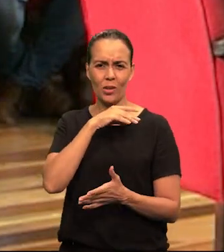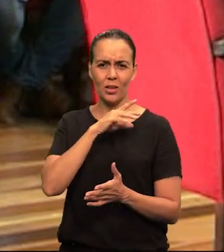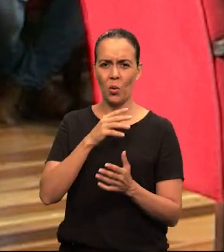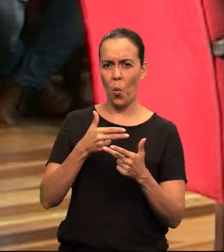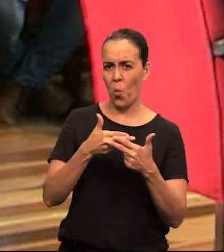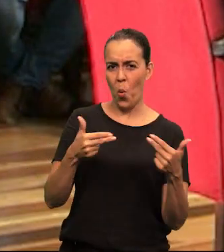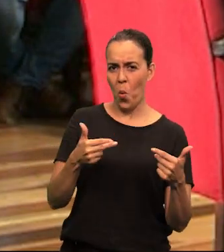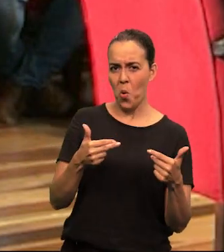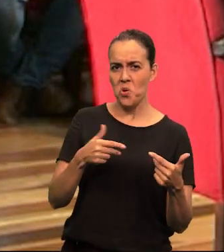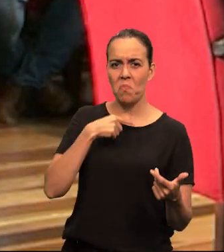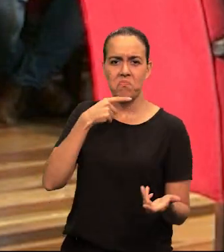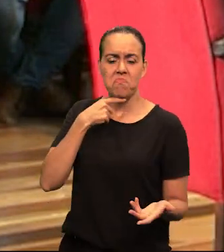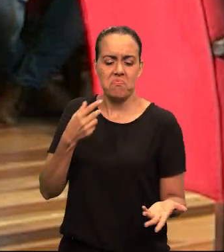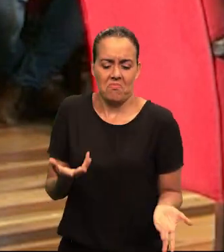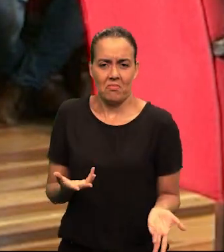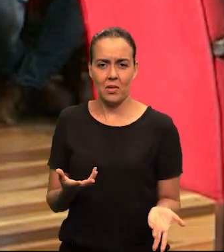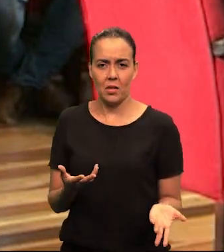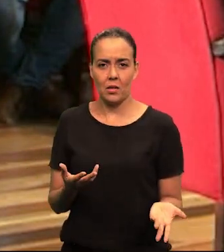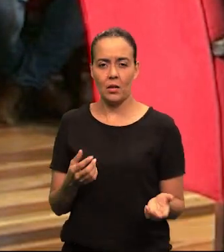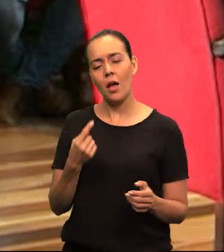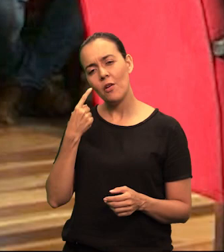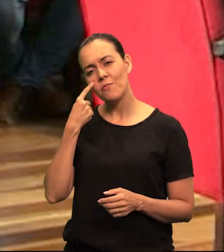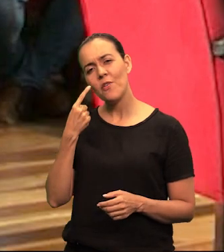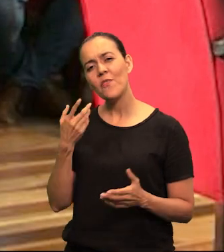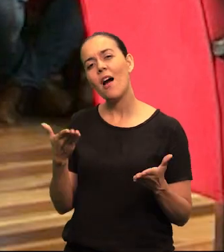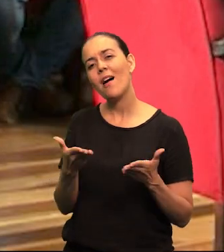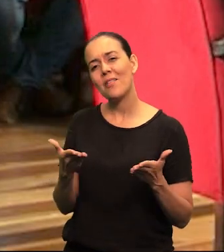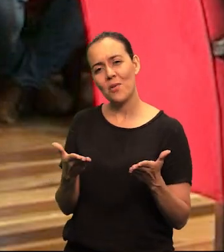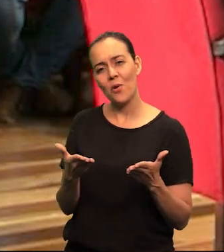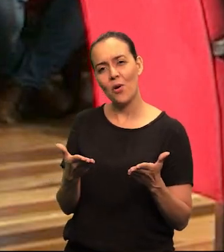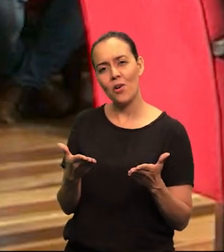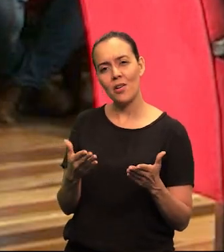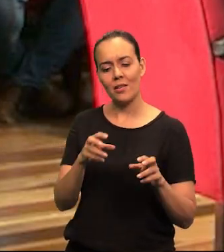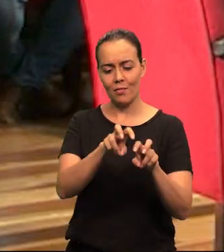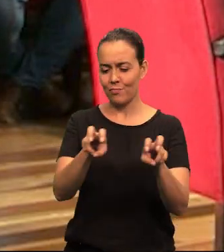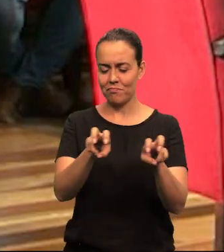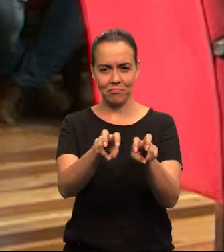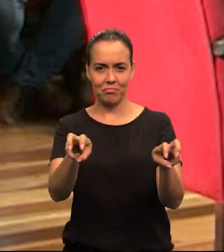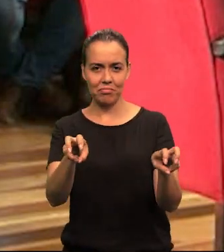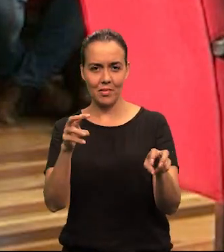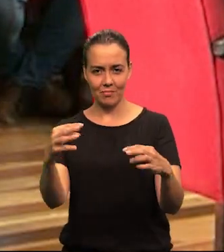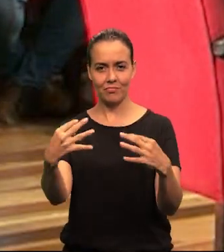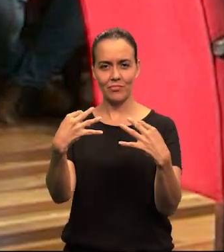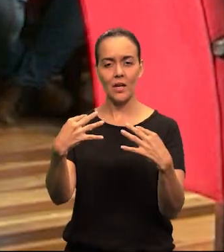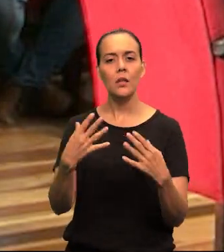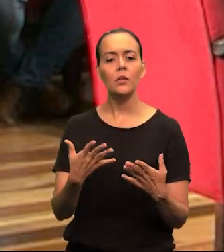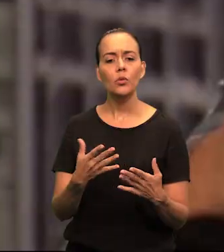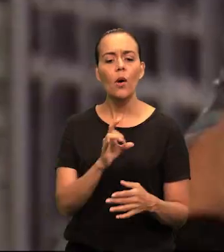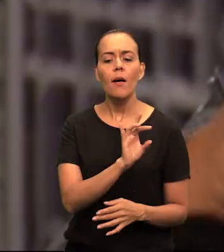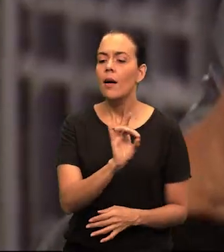Se eu perguntar aqui e agora, para quem nos assiste, quem está aqui ao vivo, está no auditório, está na galeria.